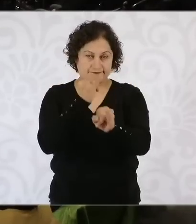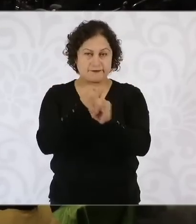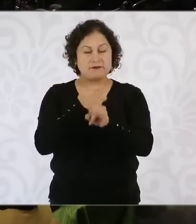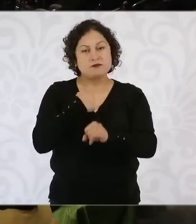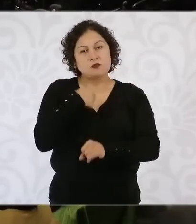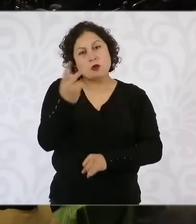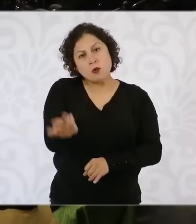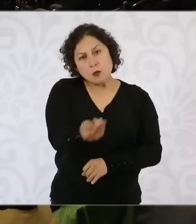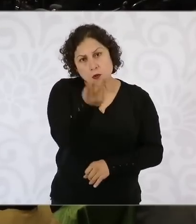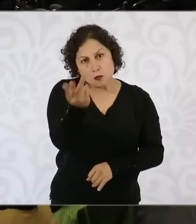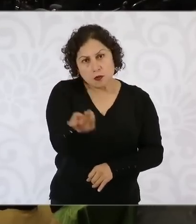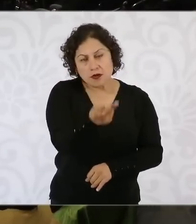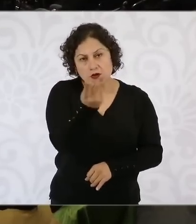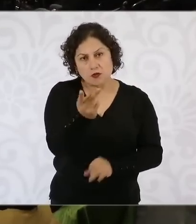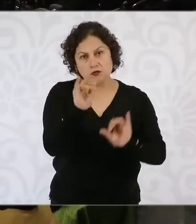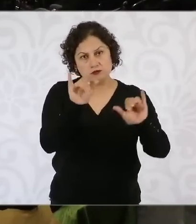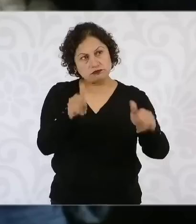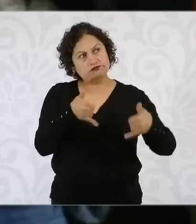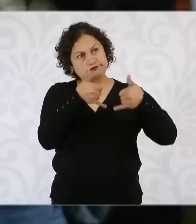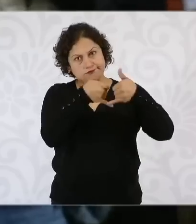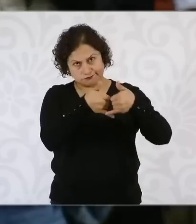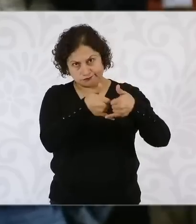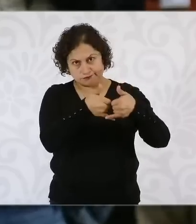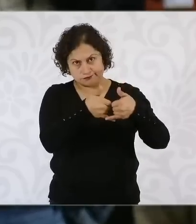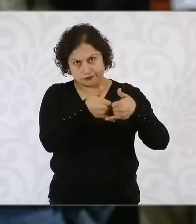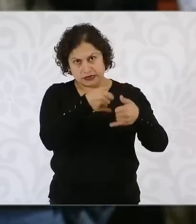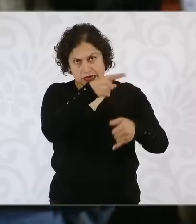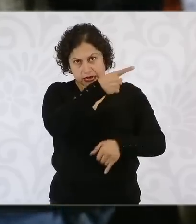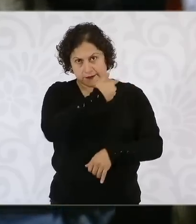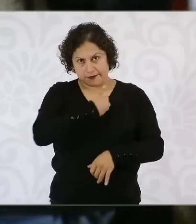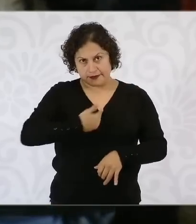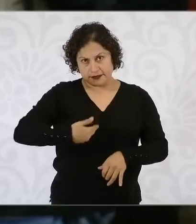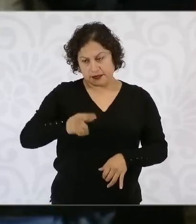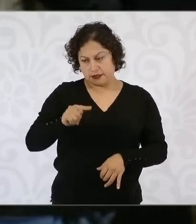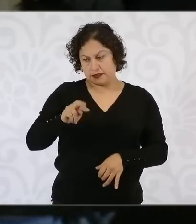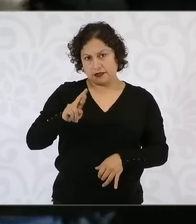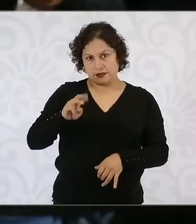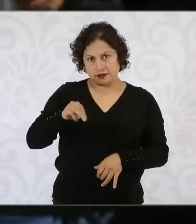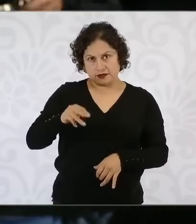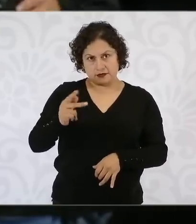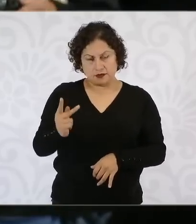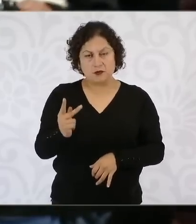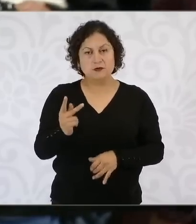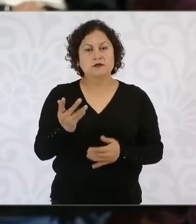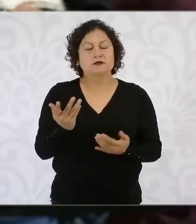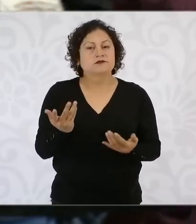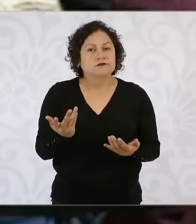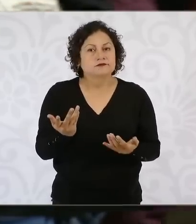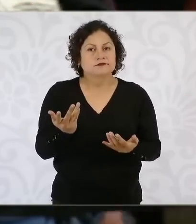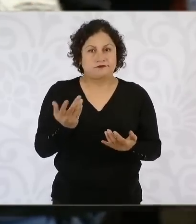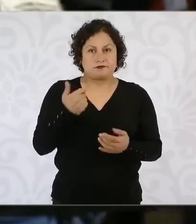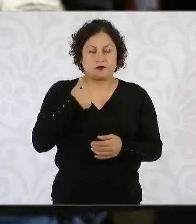con el presidente estadounidense Donald Trump qué más se pudiera si hubo el tema también de